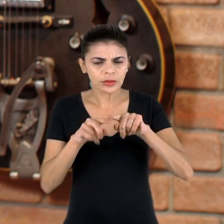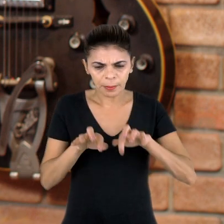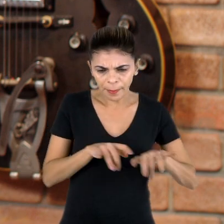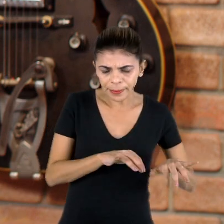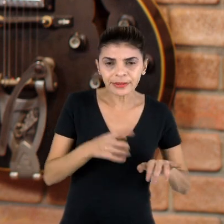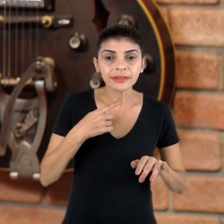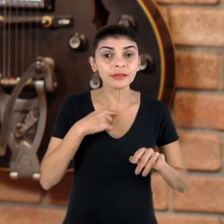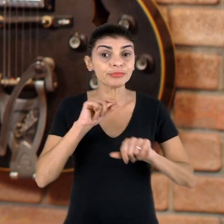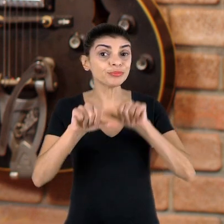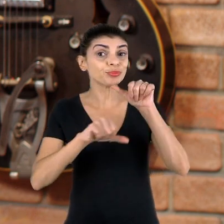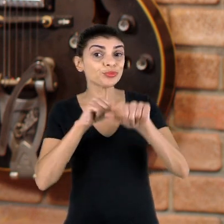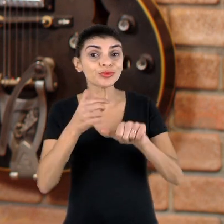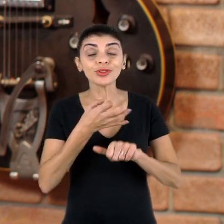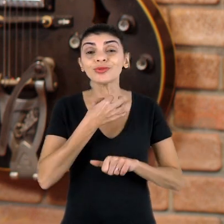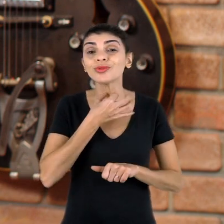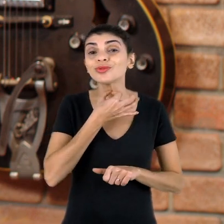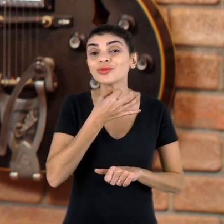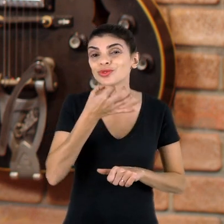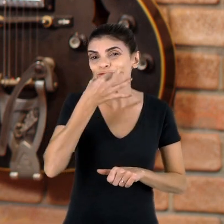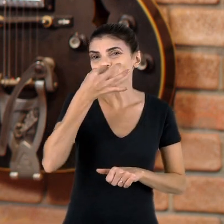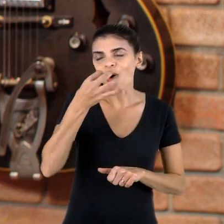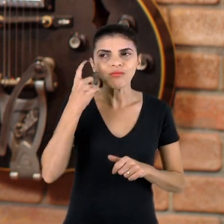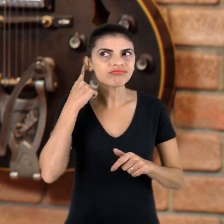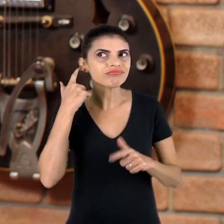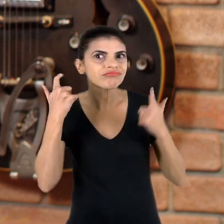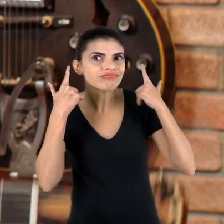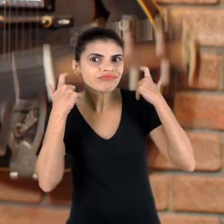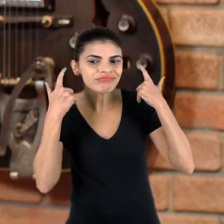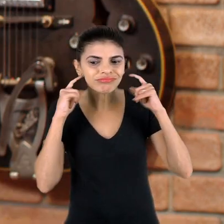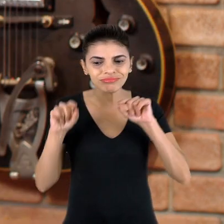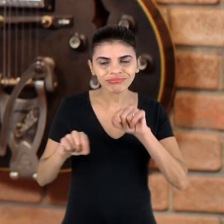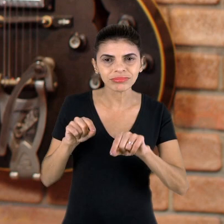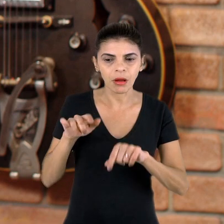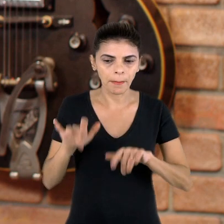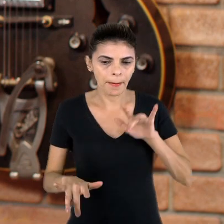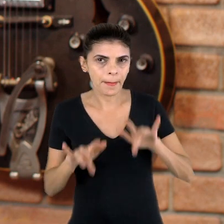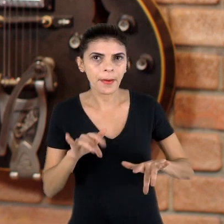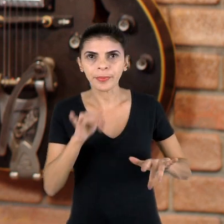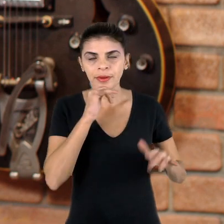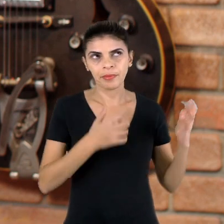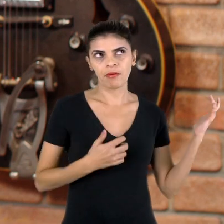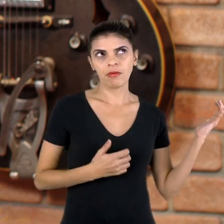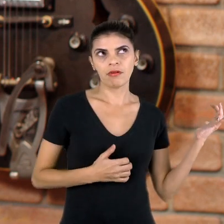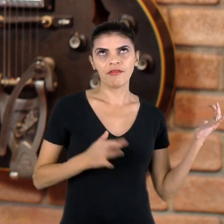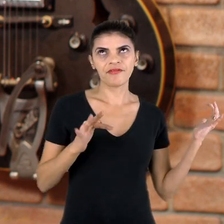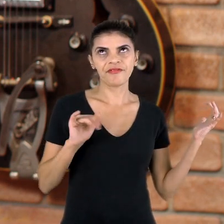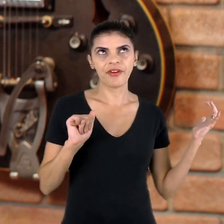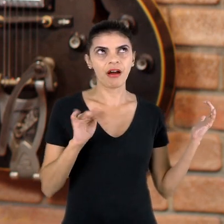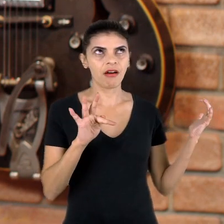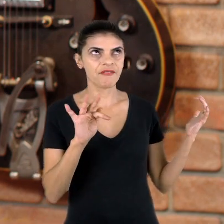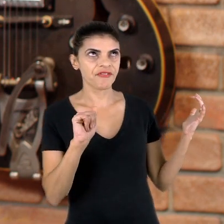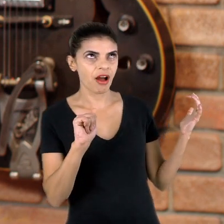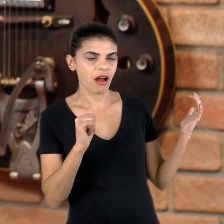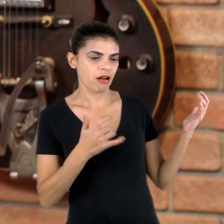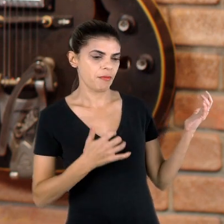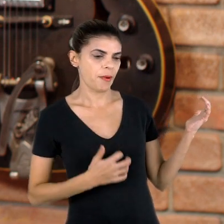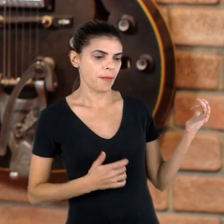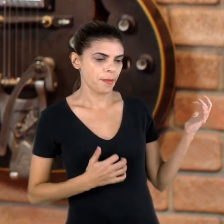com a função que ela tem. - Sim! Então, você fala assim: "Isso aqui é um fá?" É, um fá. Mas, nesse contexto, ele tem um som.